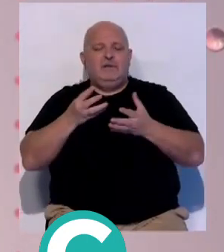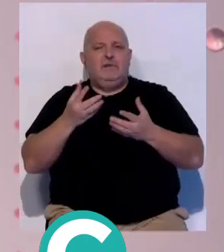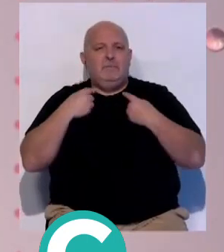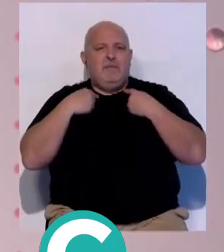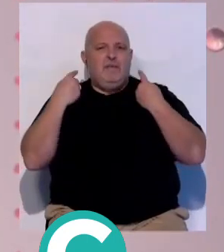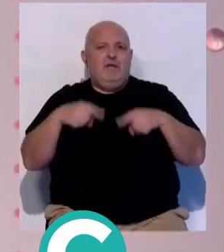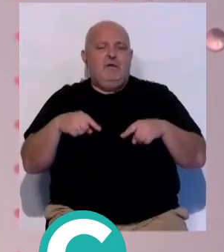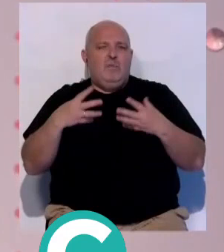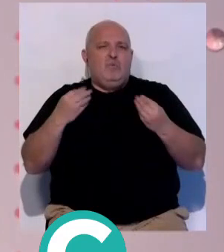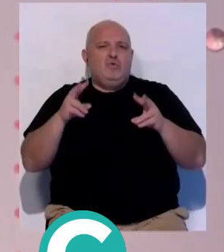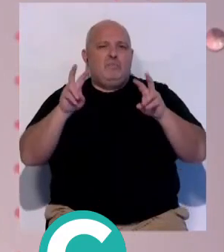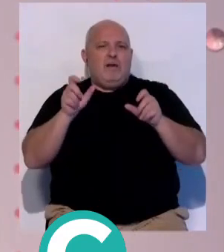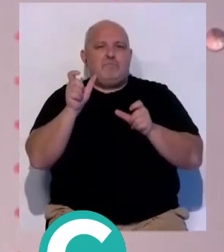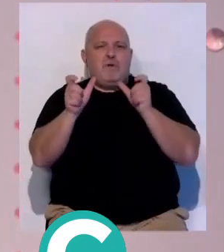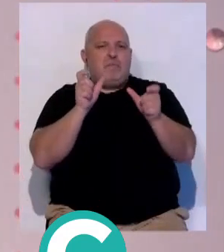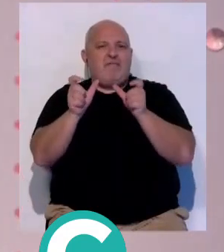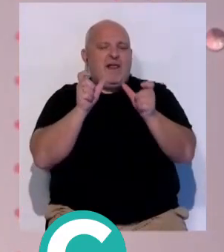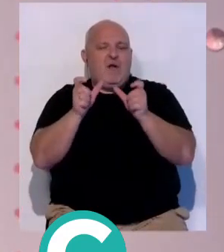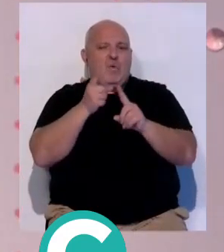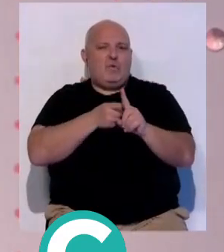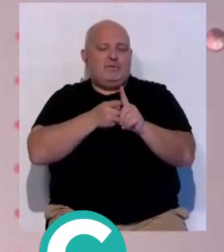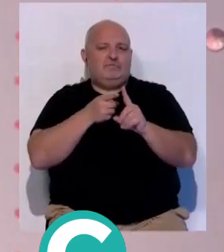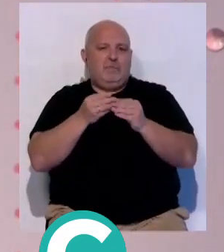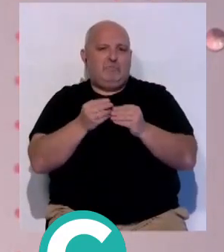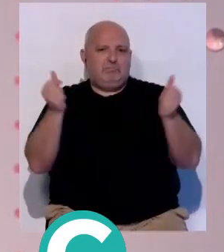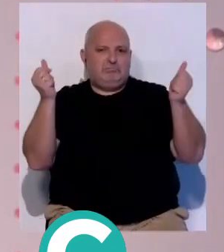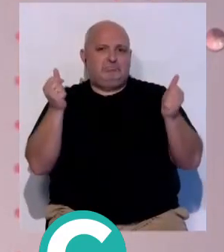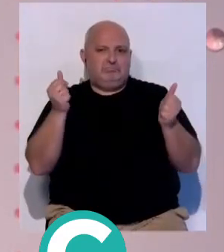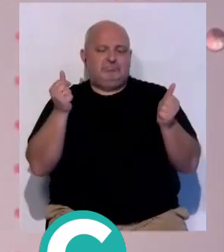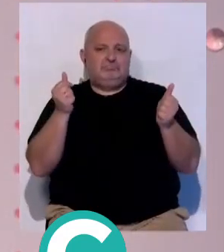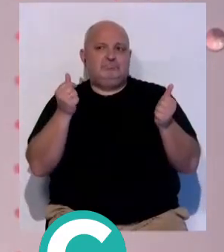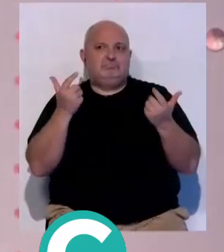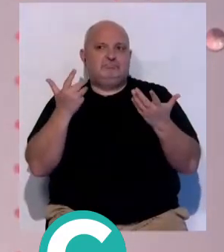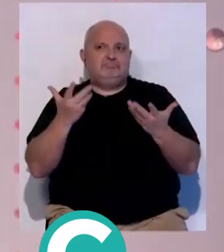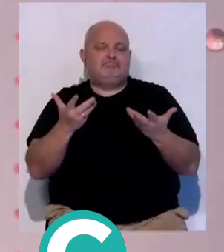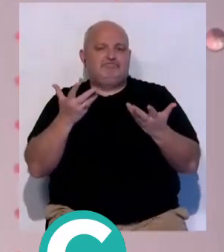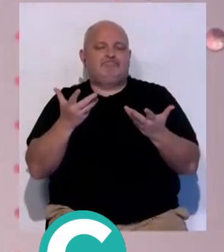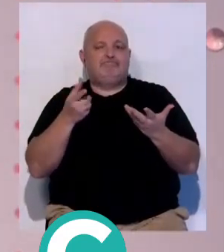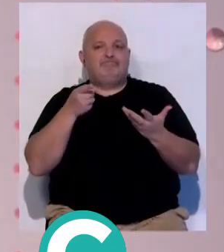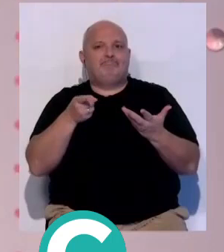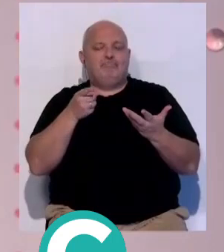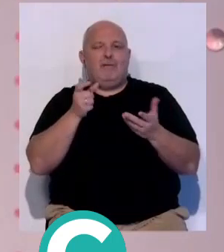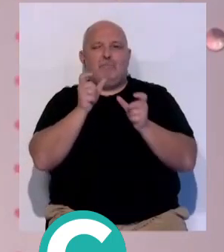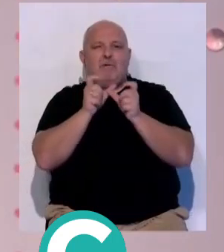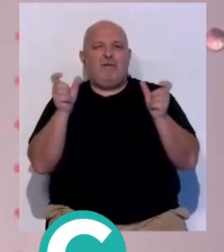muchos términos que antes se empleaba y ahora no Y como todas esas palabras que durante una